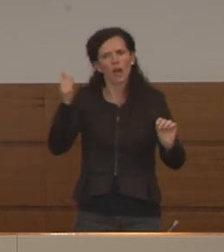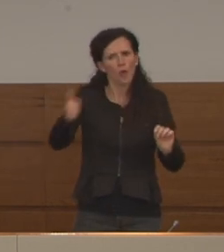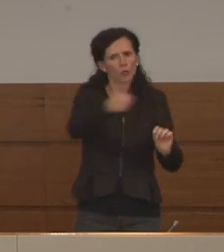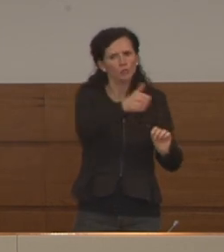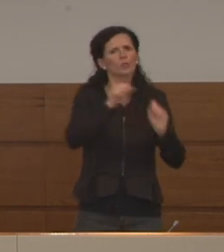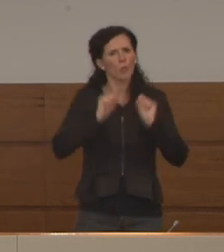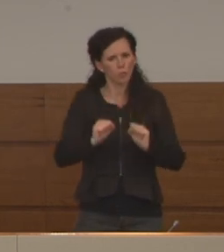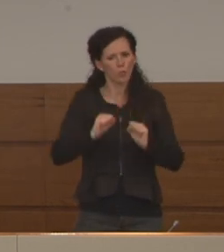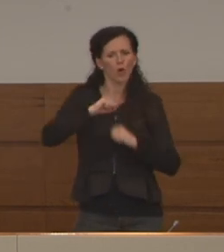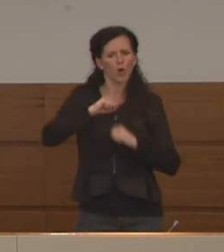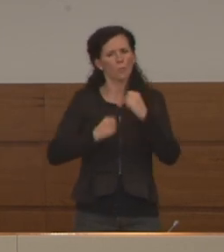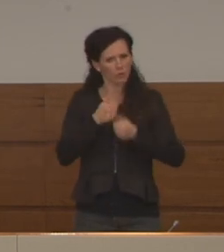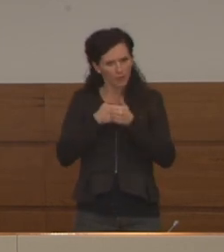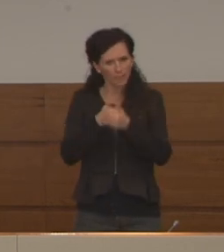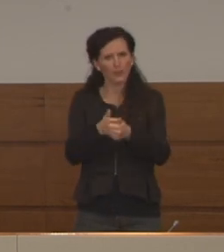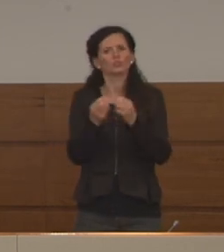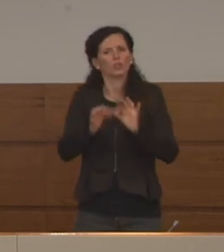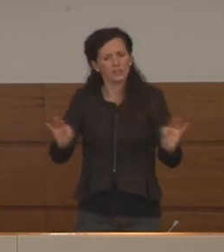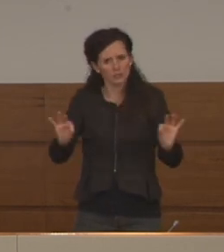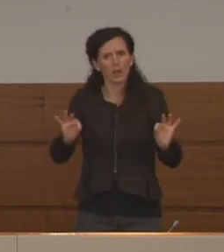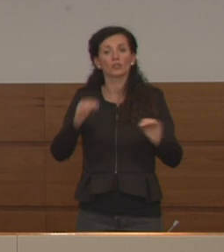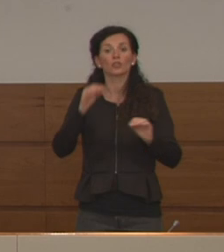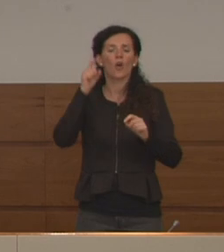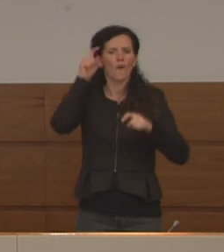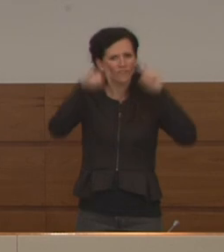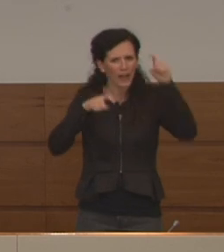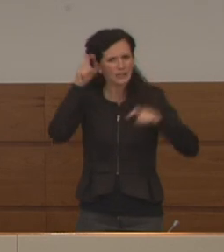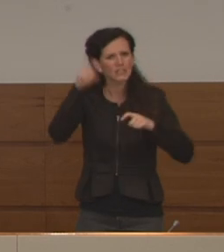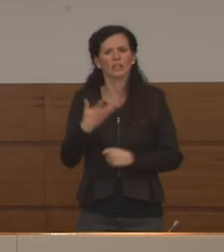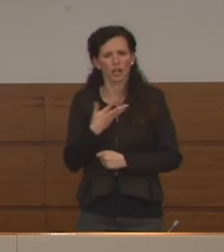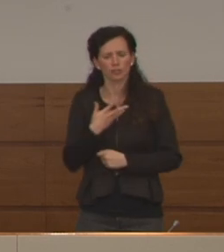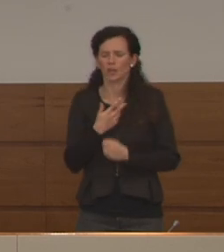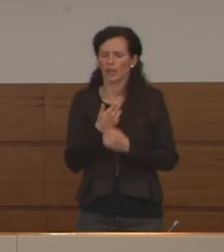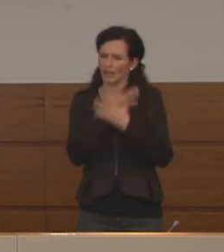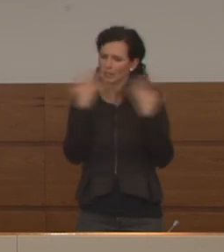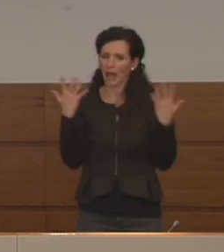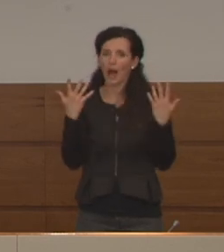di comportamento, con tutta la fatica enorme che questo implica, dà una